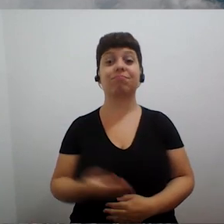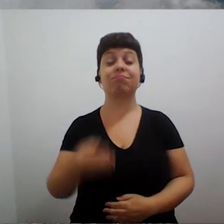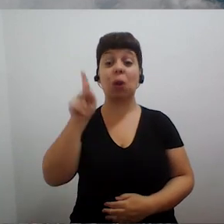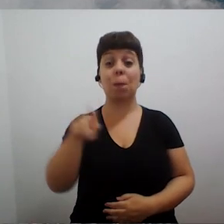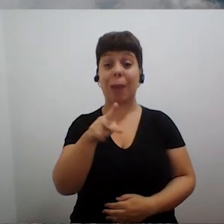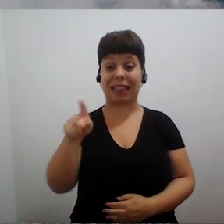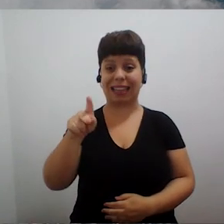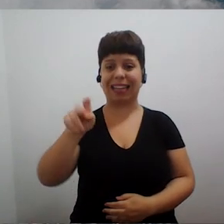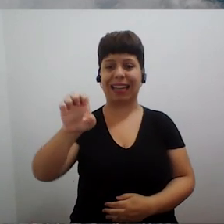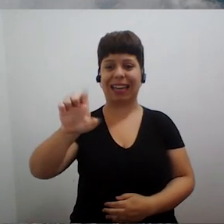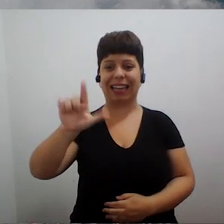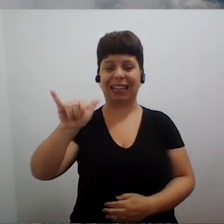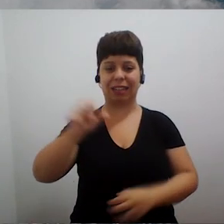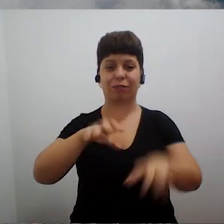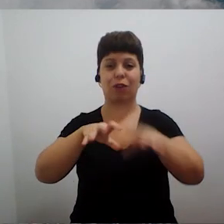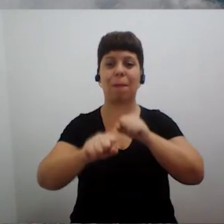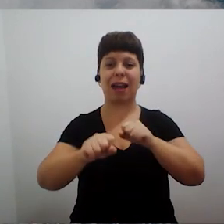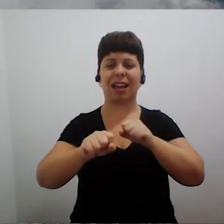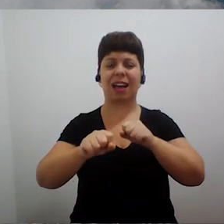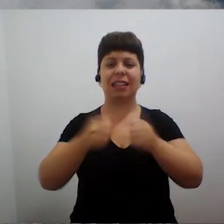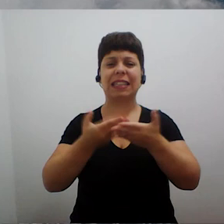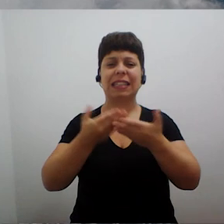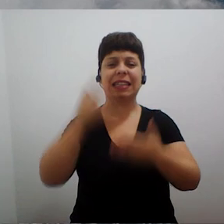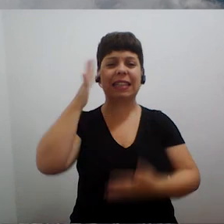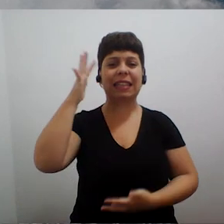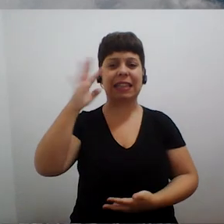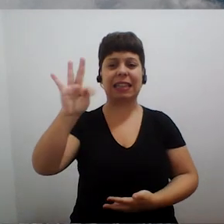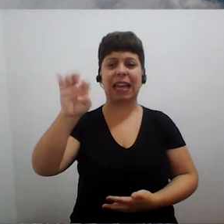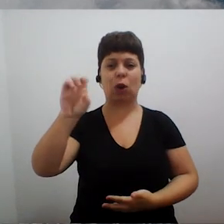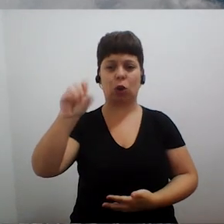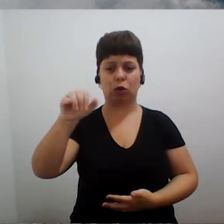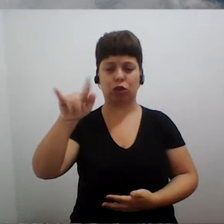Bom, Padre Elias é formado em teologia pela Faculdade Jesuíta de Filosofia e Teologia